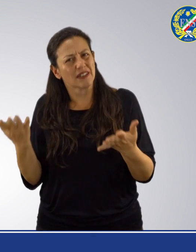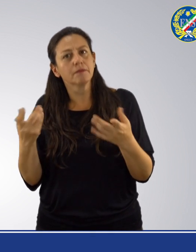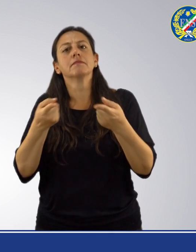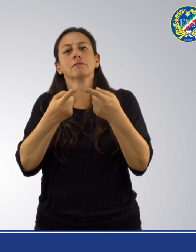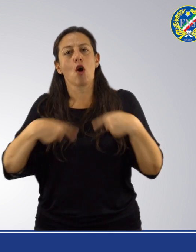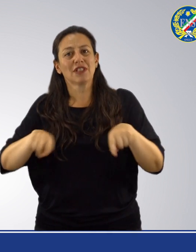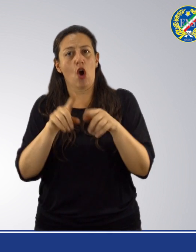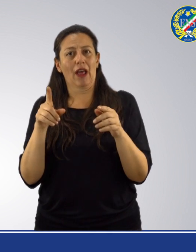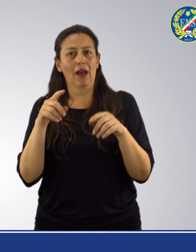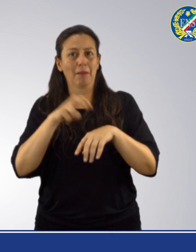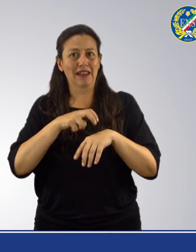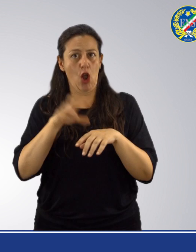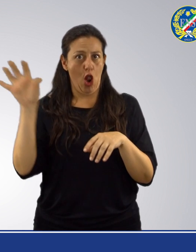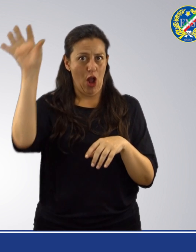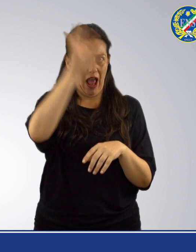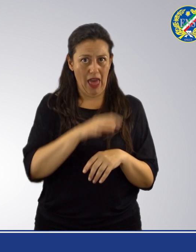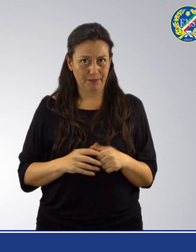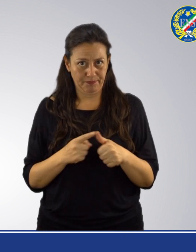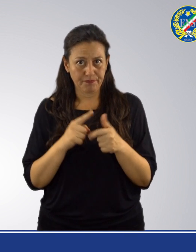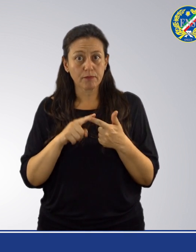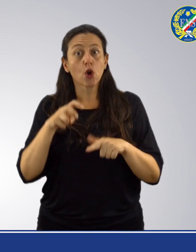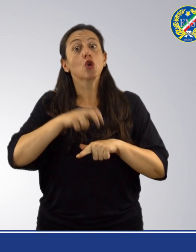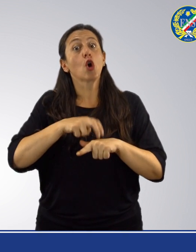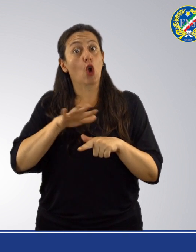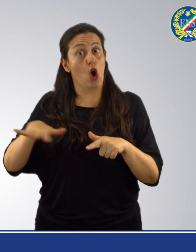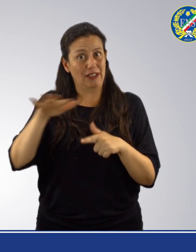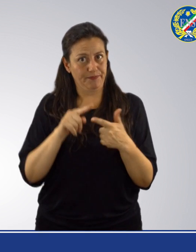ha inviato alle Autoscuole/agenzie, Uffici Motorizzazione Civile, Medici, ASL e Commissioni Mediche Locali,